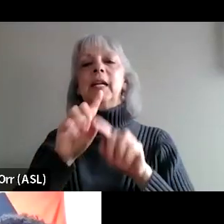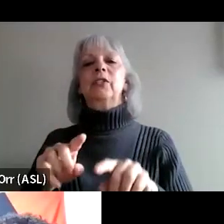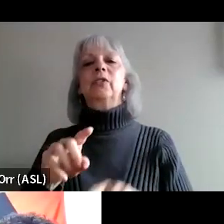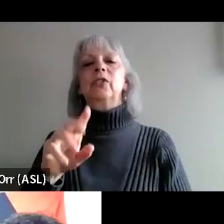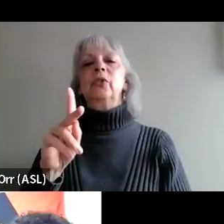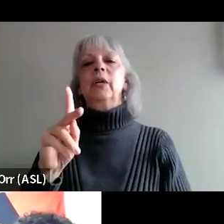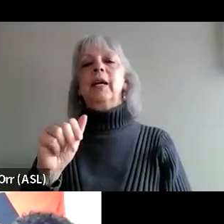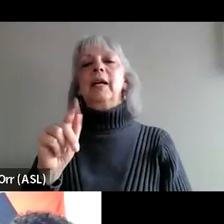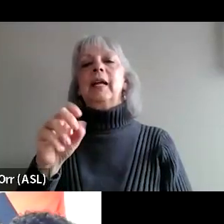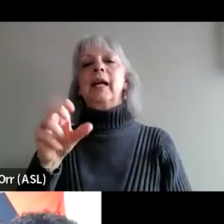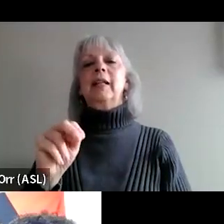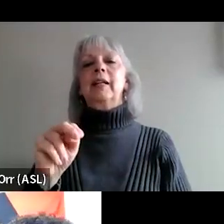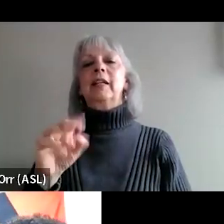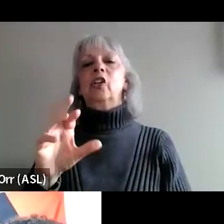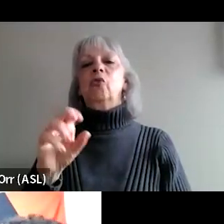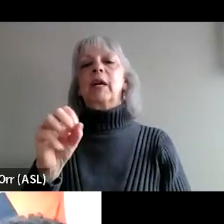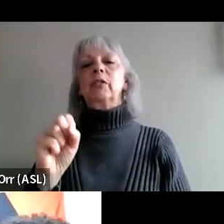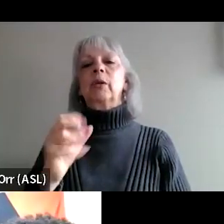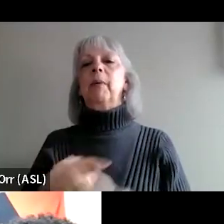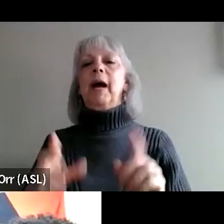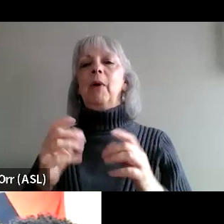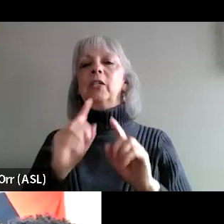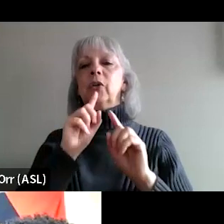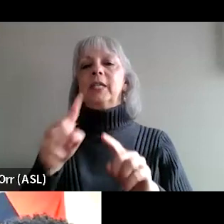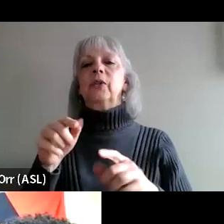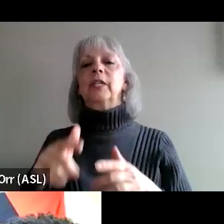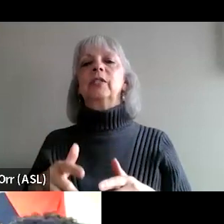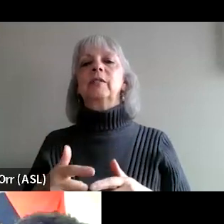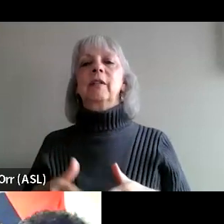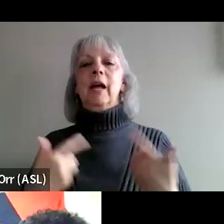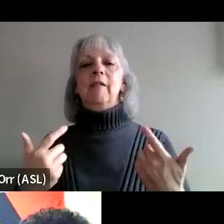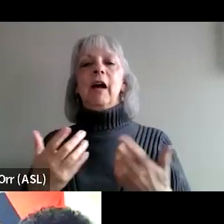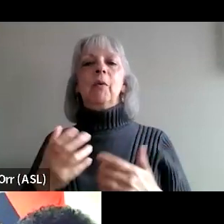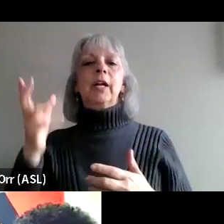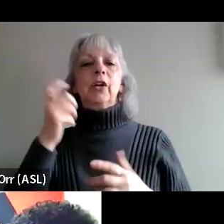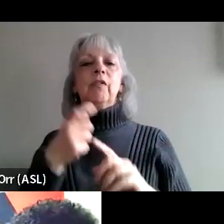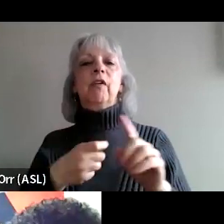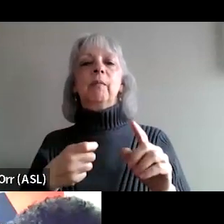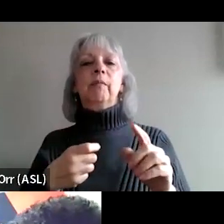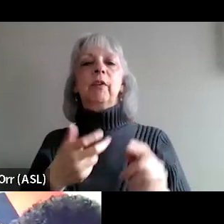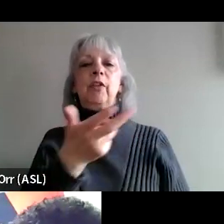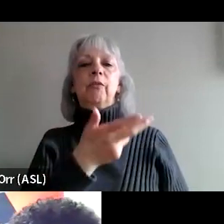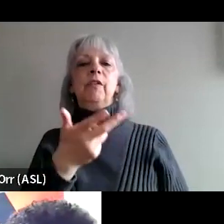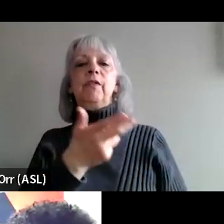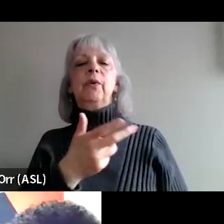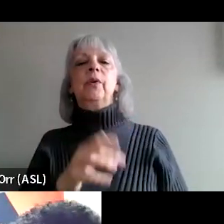pero me encantaría que esta respuesta fuera en vivo y pudiéramos escuchar tanto a LaTasha, como a DeAnthony y a Hanna. Este dice: "Hola,